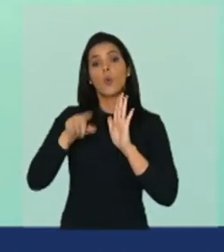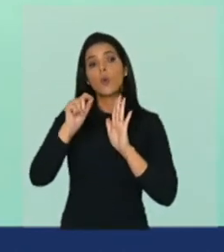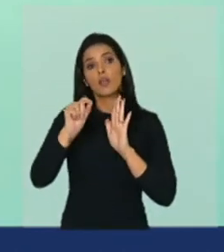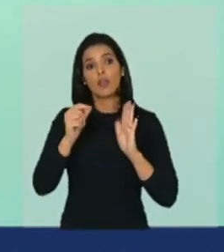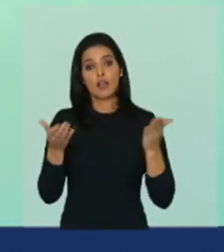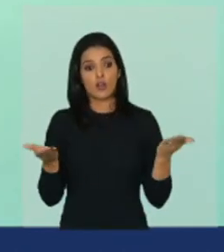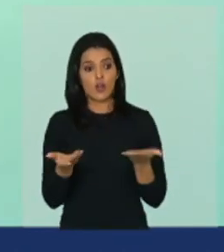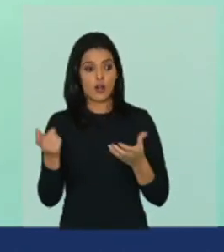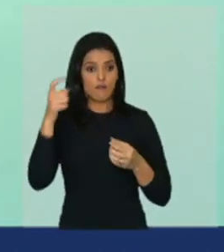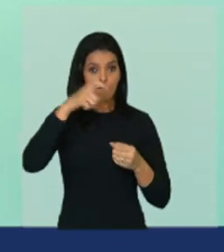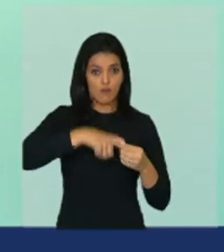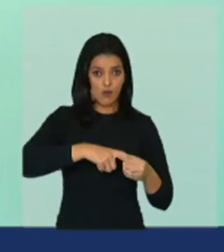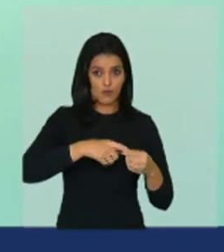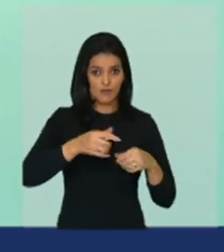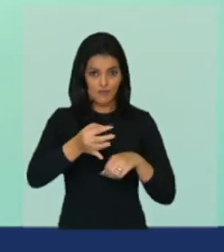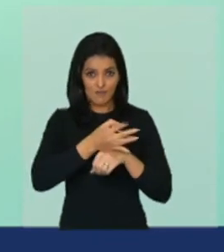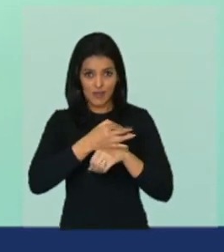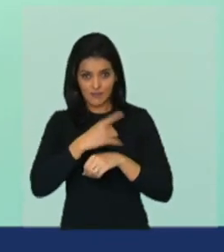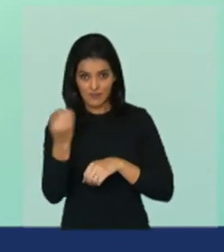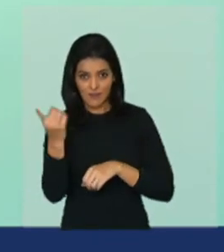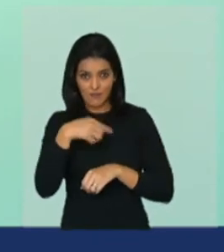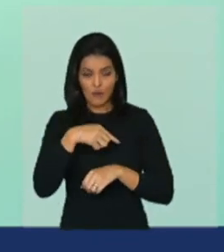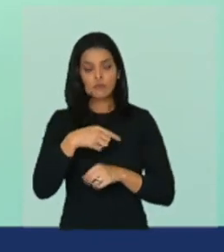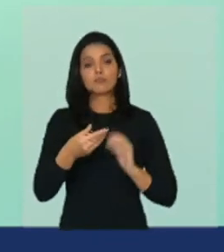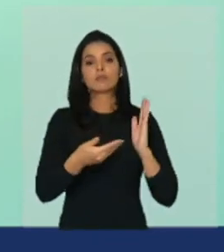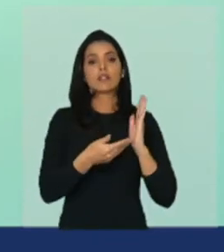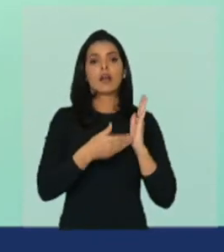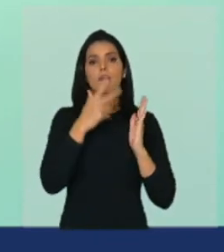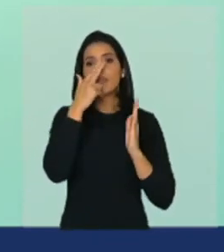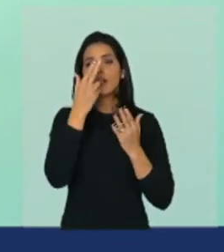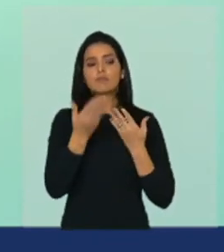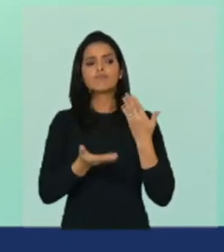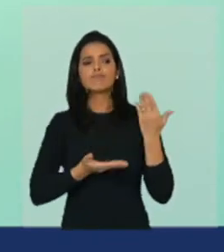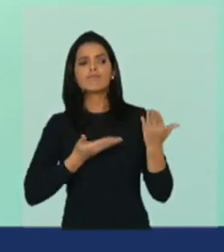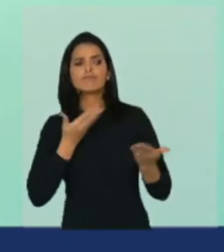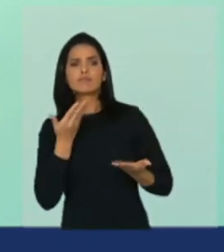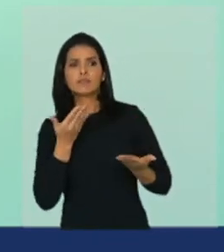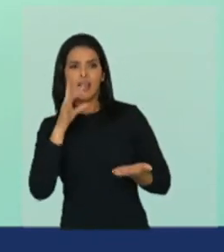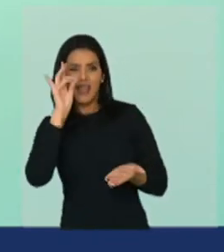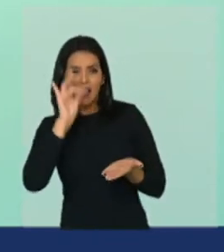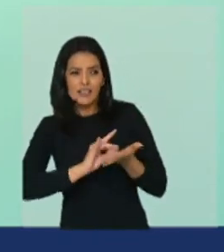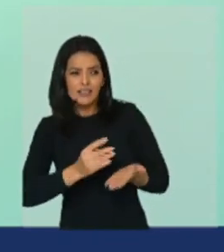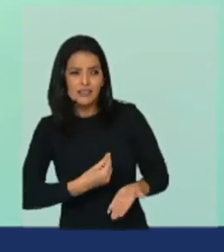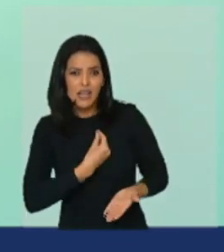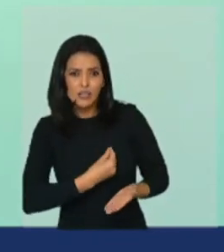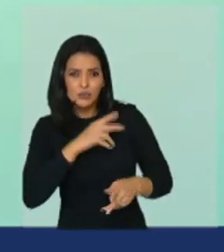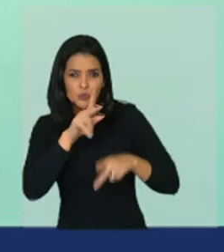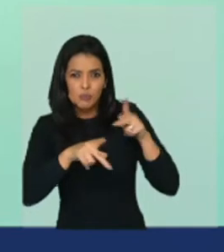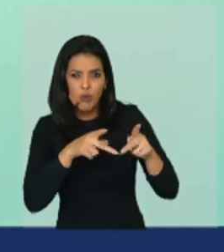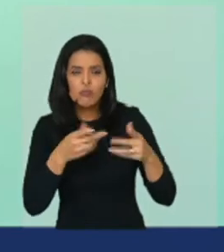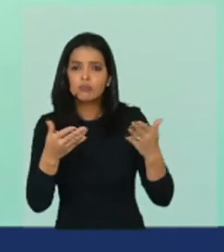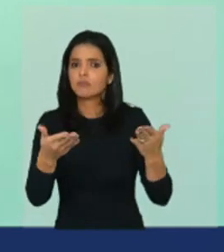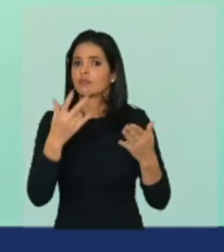QUE NESTA VOLTA DO RECESSO, A CÂMARA PARECIA DISTANTE DA REALIDADE DO PAÍS. E DE COSTAS VIRADA PARA O POVO